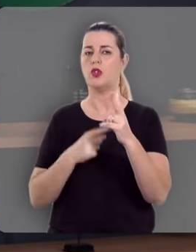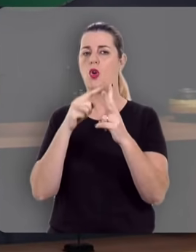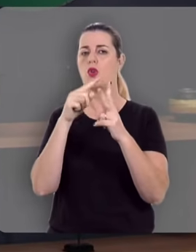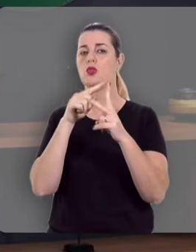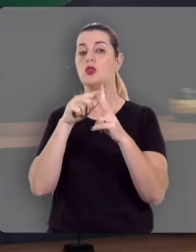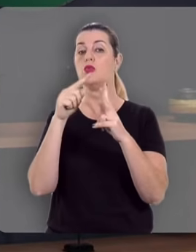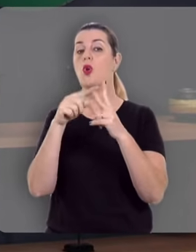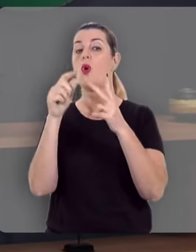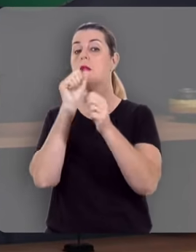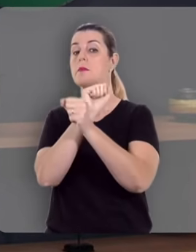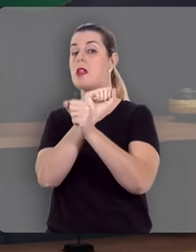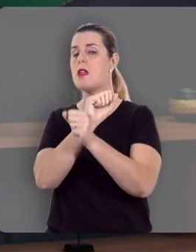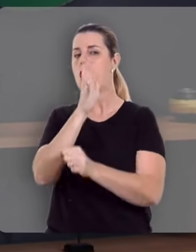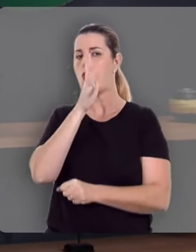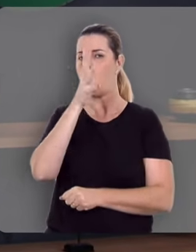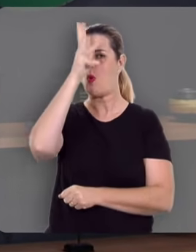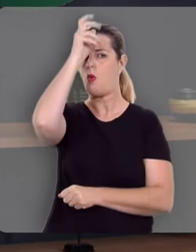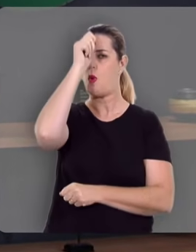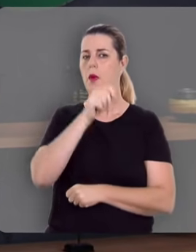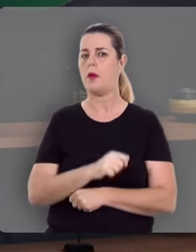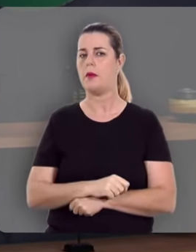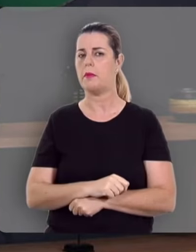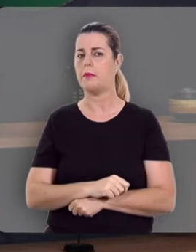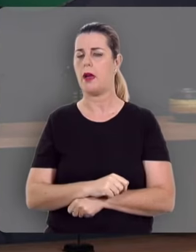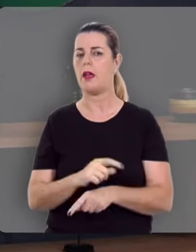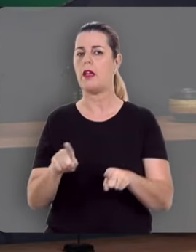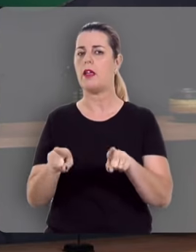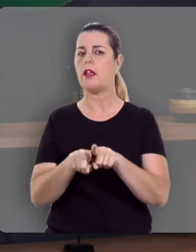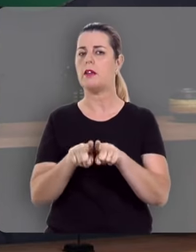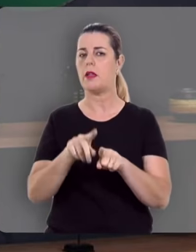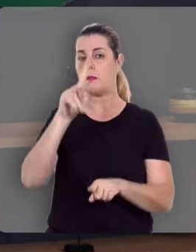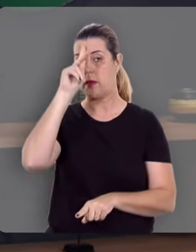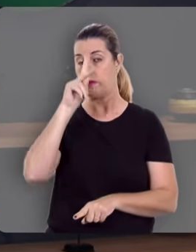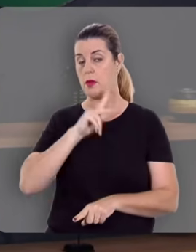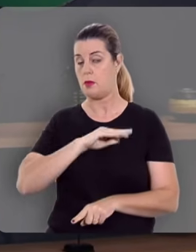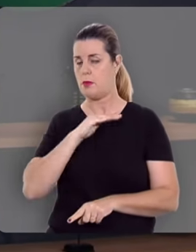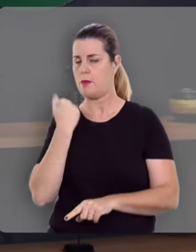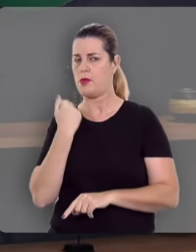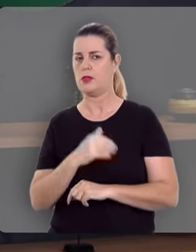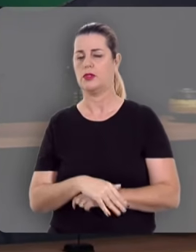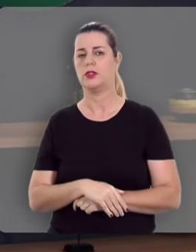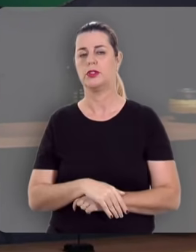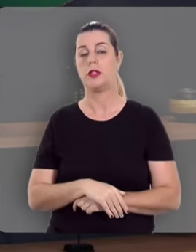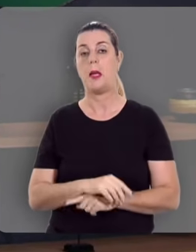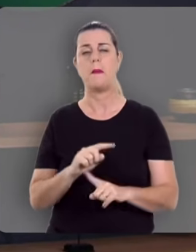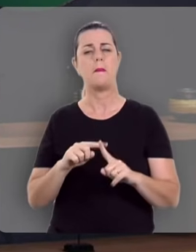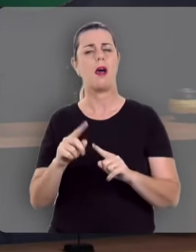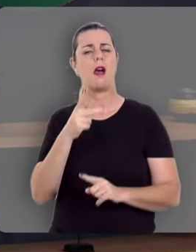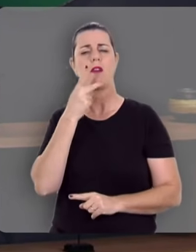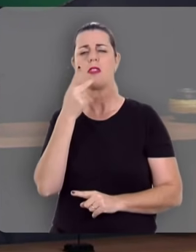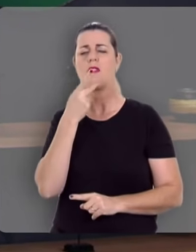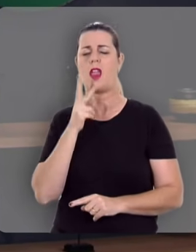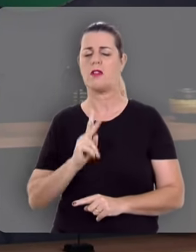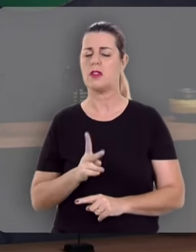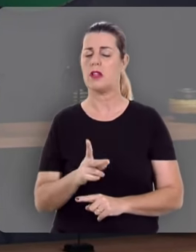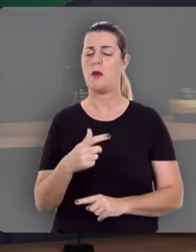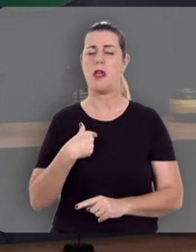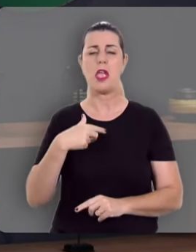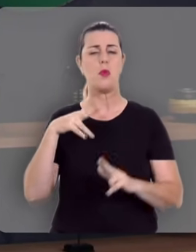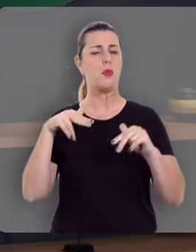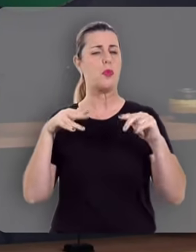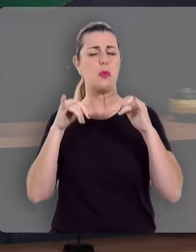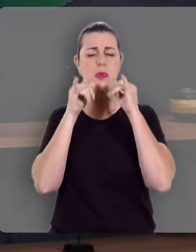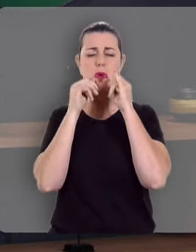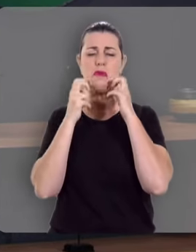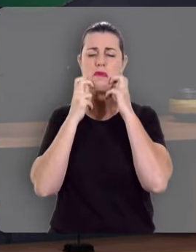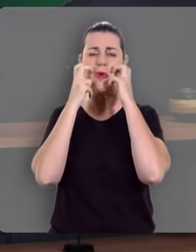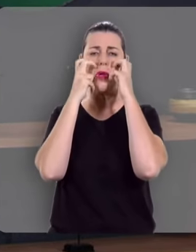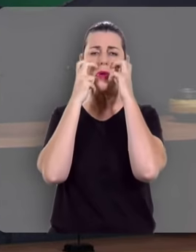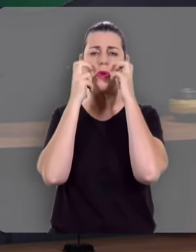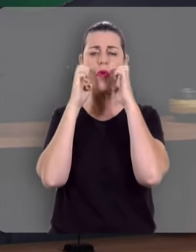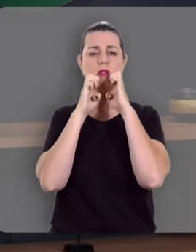prisões em Roma e culminando com seu martírio mas ele diz eu não me envergonho do Evangelho